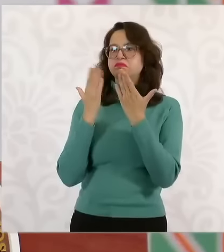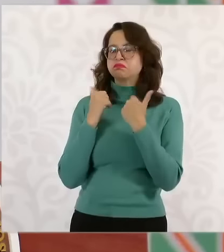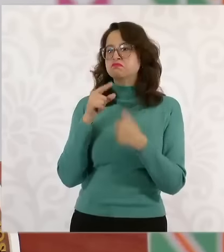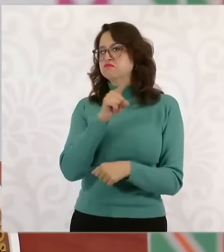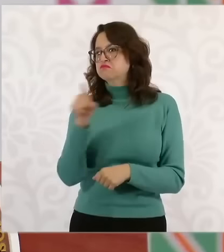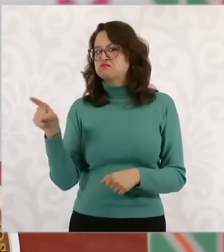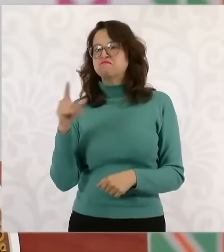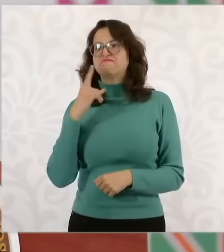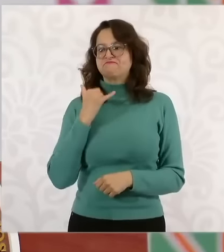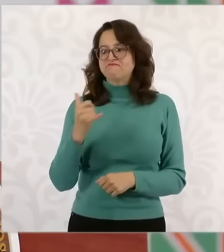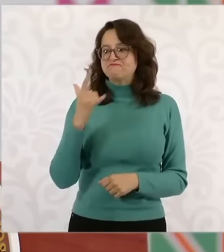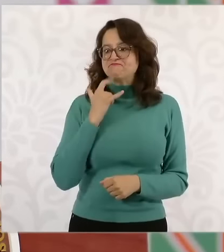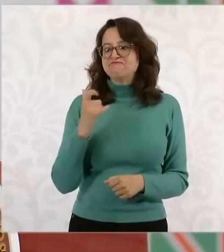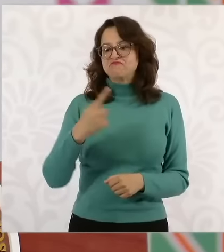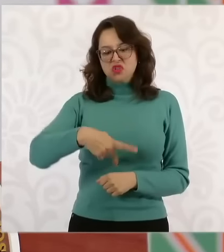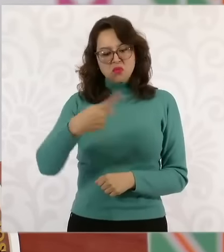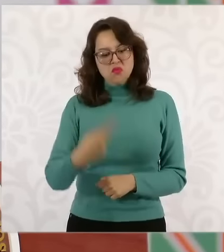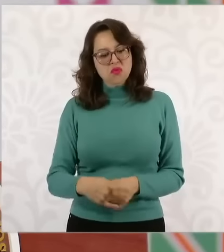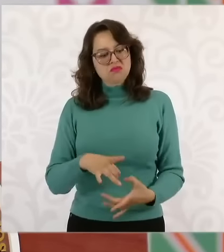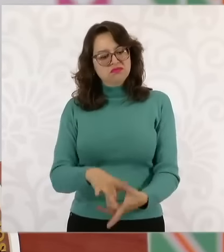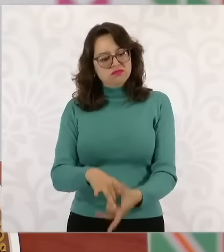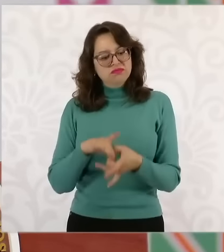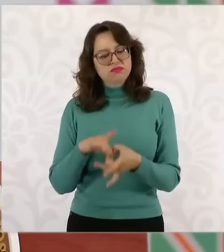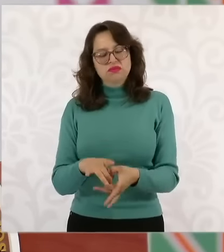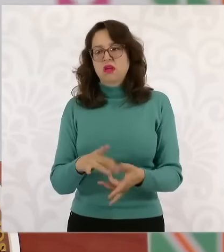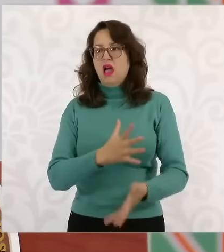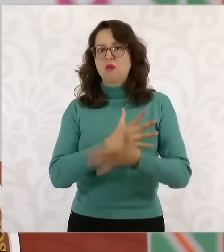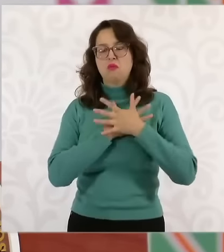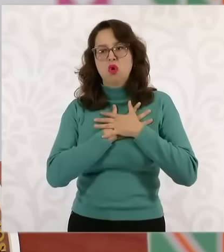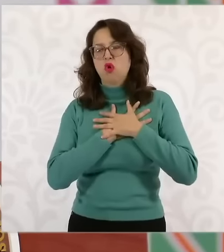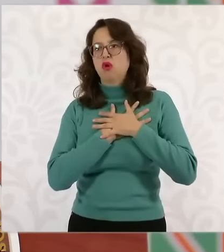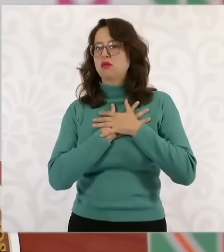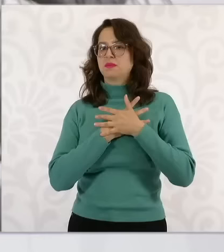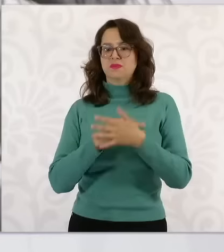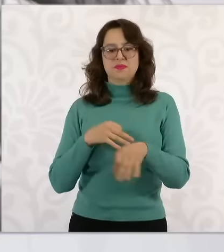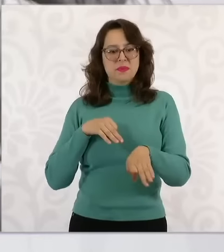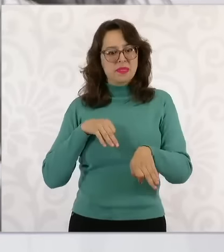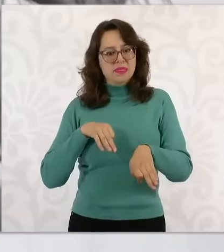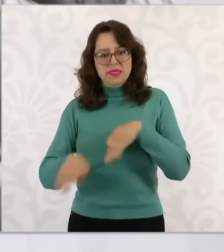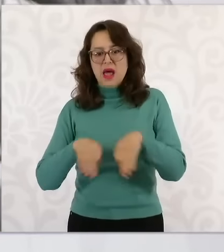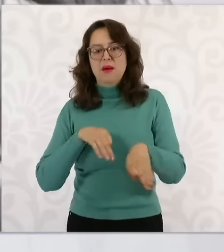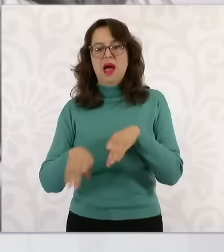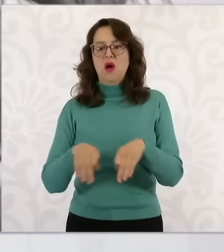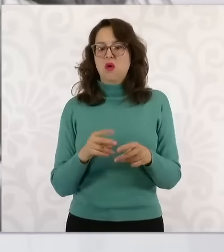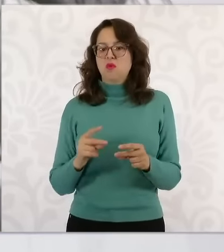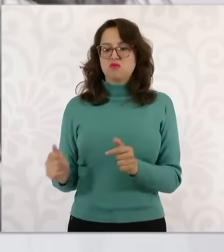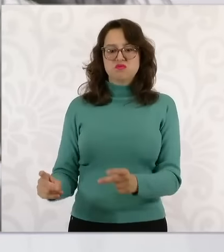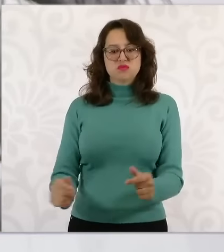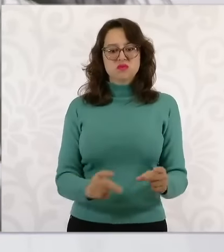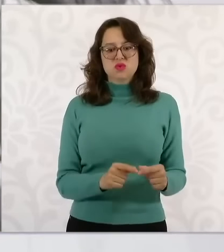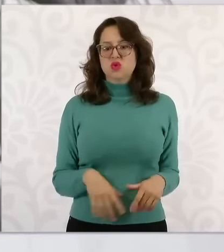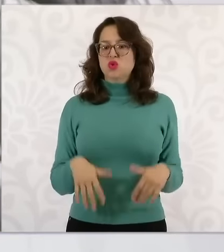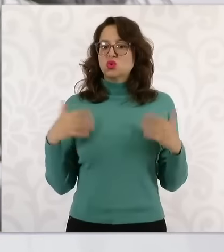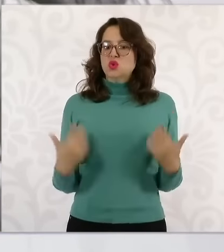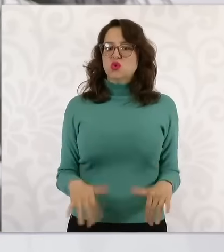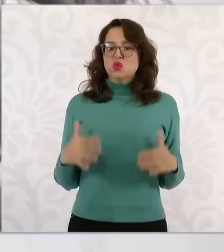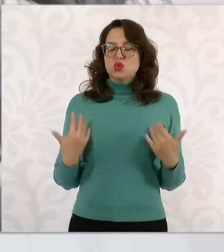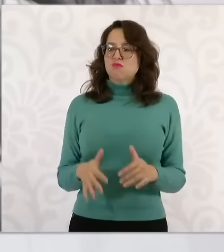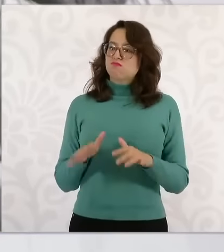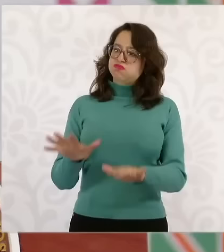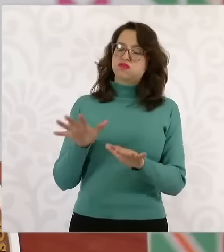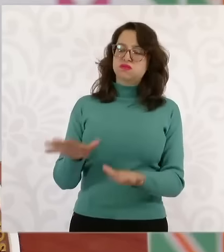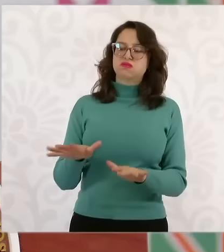pero sobre todo su amor por la gente. El trabajo que están realizando es algo extraordinario, eh,